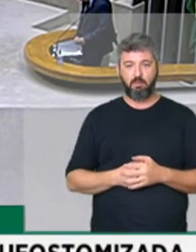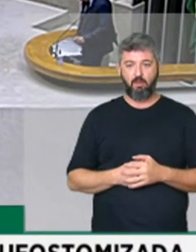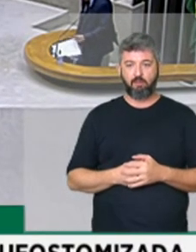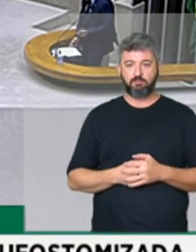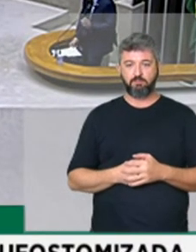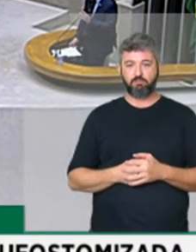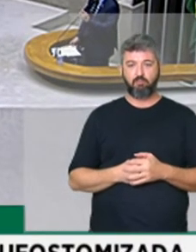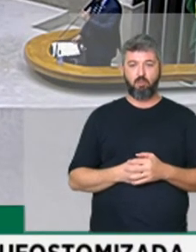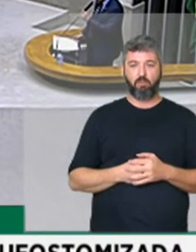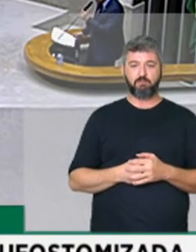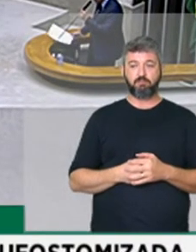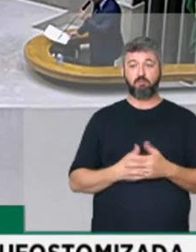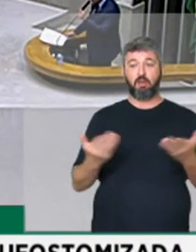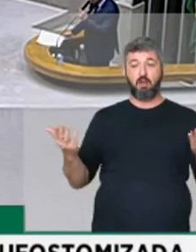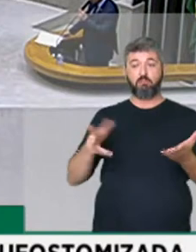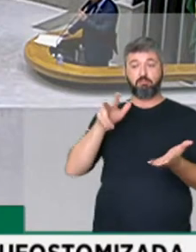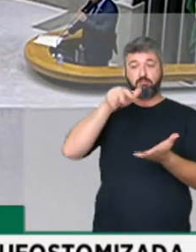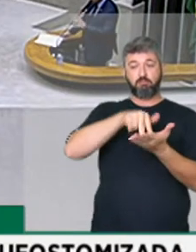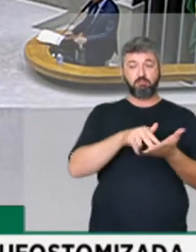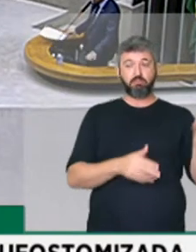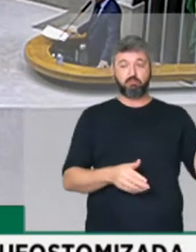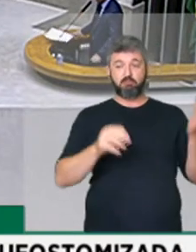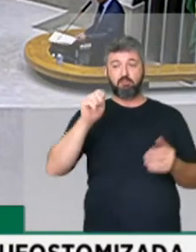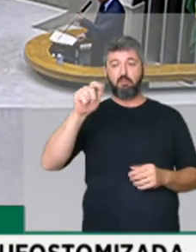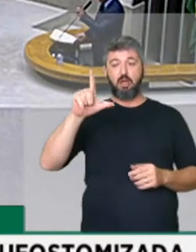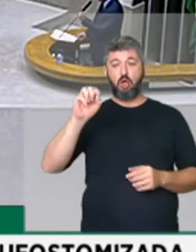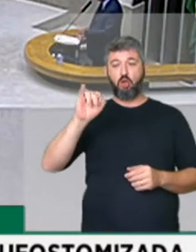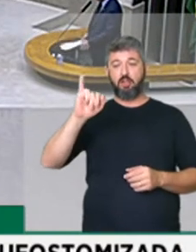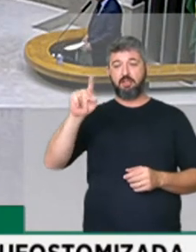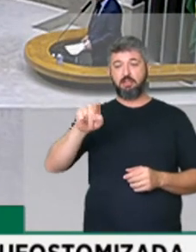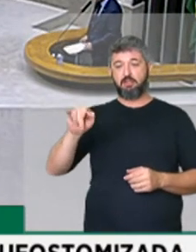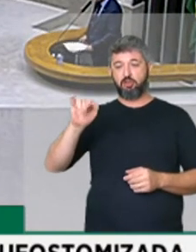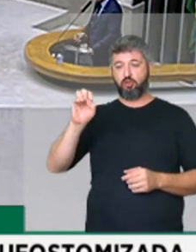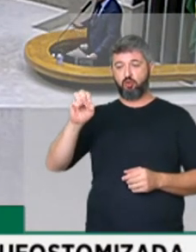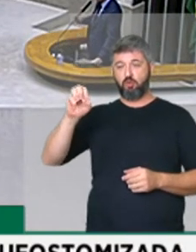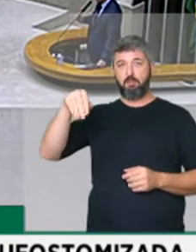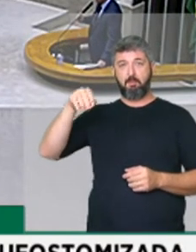DIFÍCIL REFLETE CONDIÇÕES CLÍNICAS MUITO DELICADAS. A ESTE GRUPO TEM MAIOR RISCOS DE